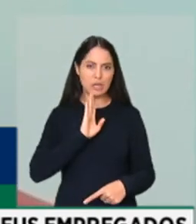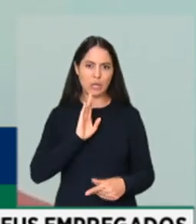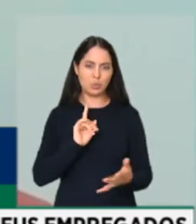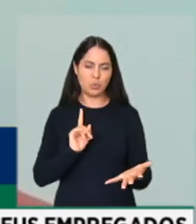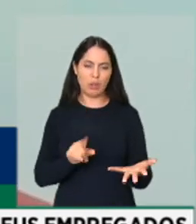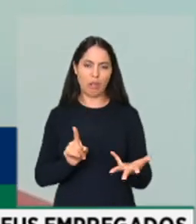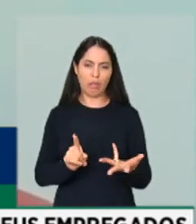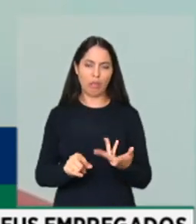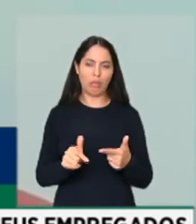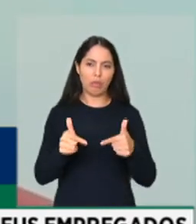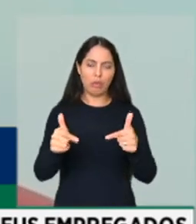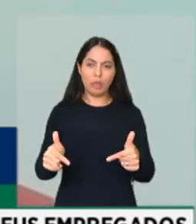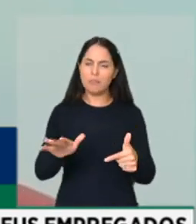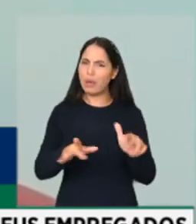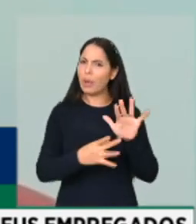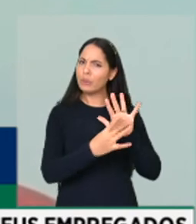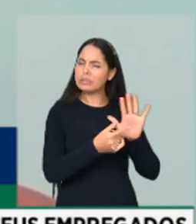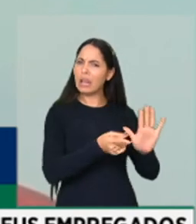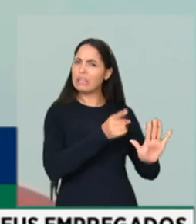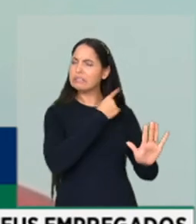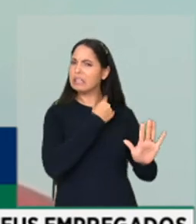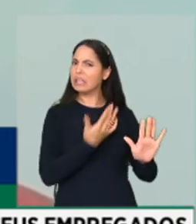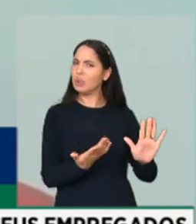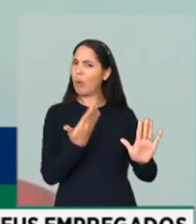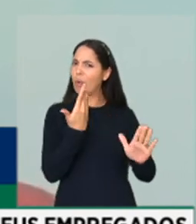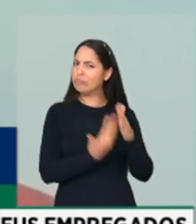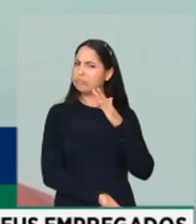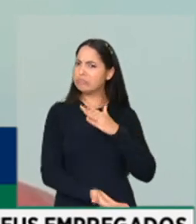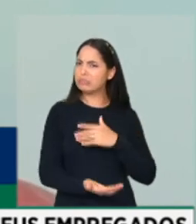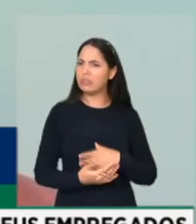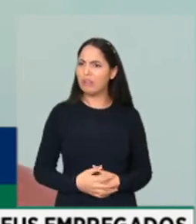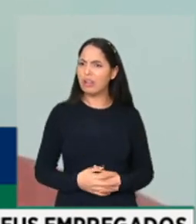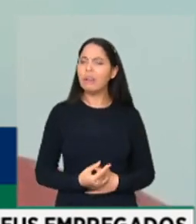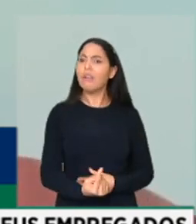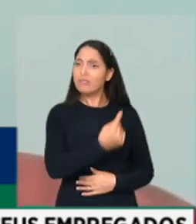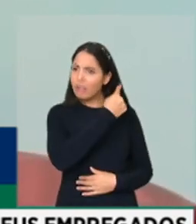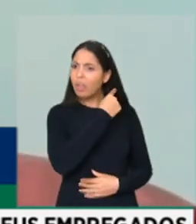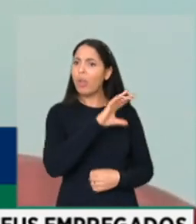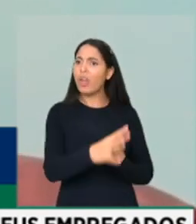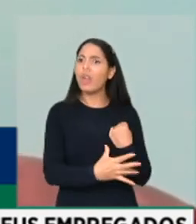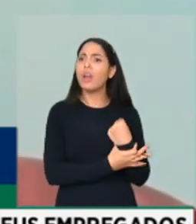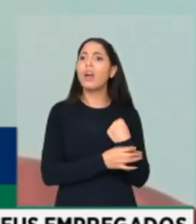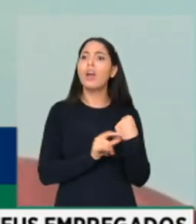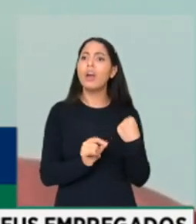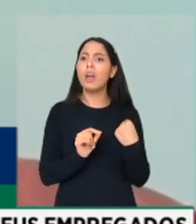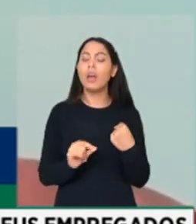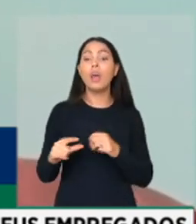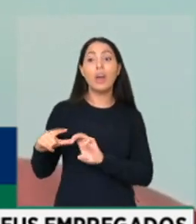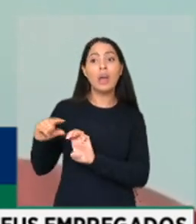ENTANTO, DERRUBARAM O DESTAQUE ANTERIOR QUE ERA A GARANTIA QUE OS EMPRESÁRIOS NÃO PODERIAM UTILIZAR ESSAS DESPESAS PARA ABATER NO